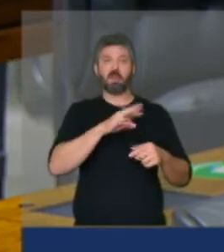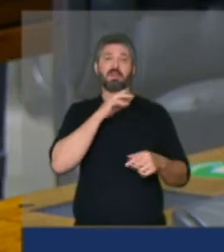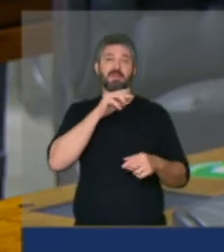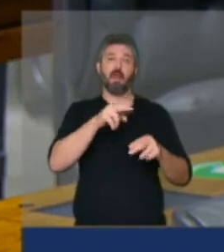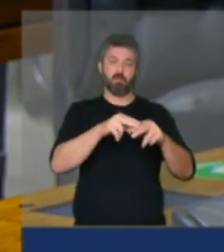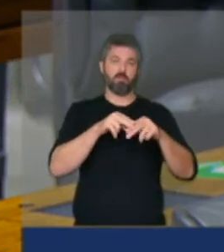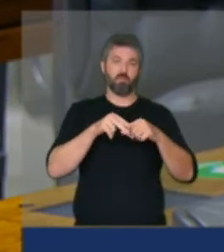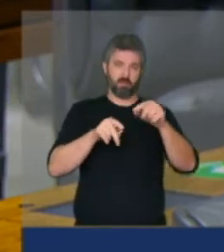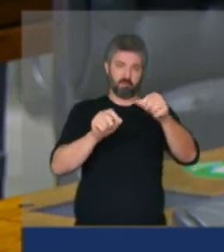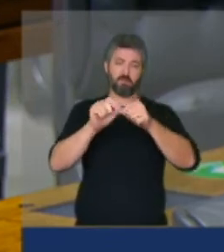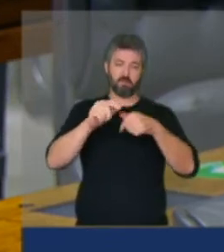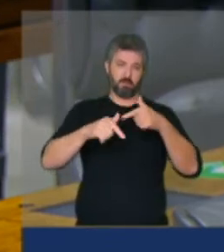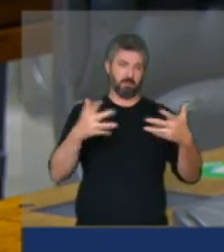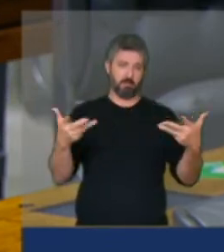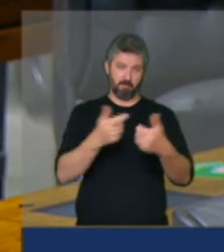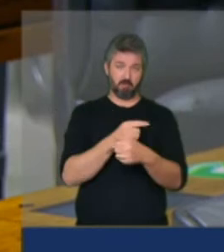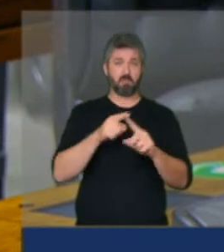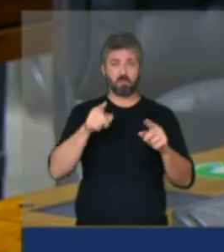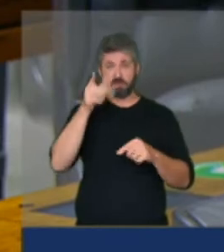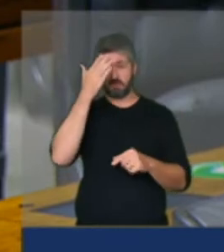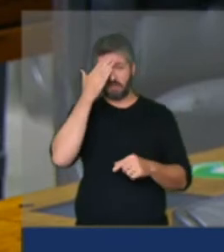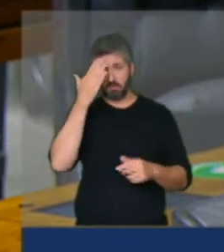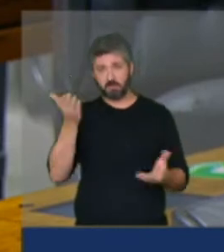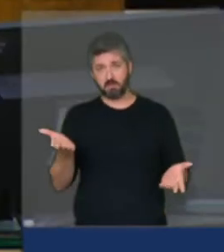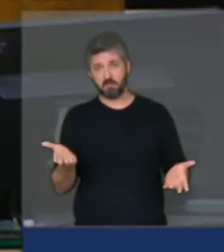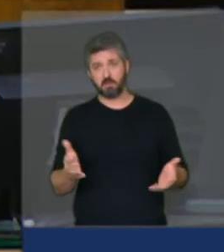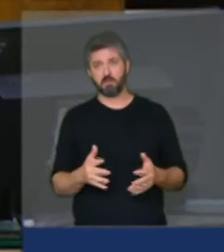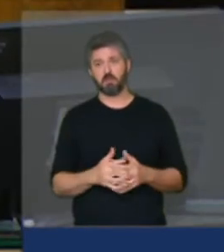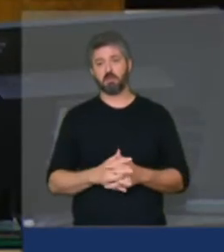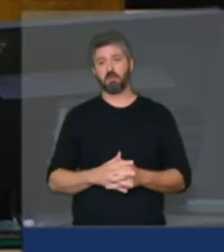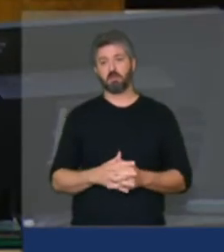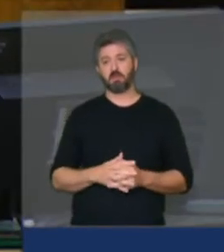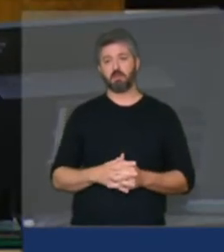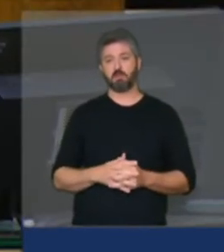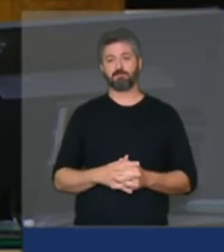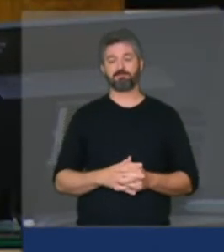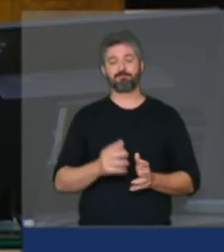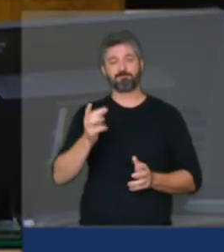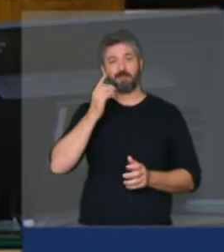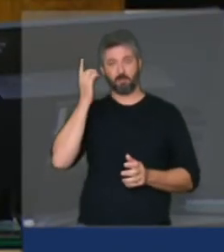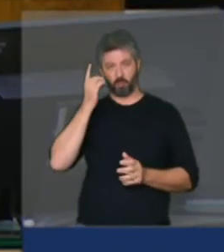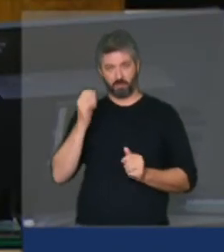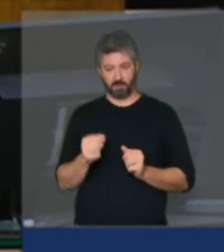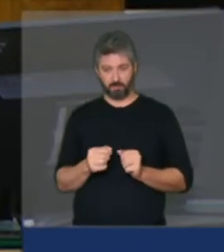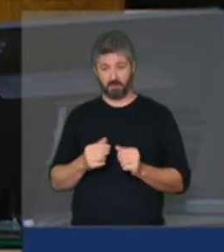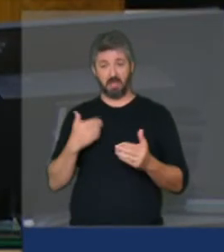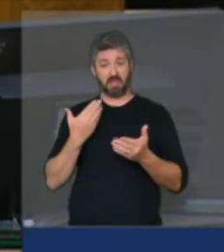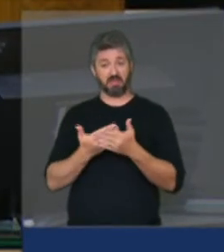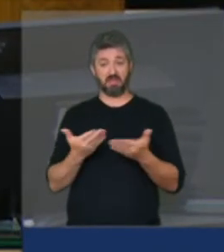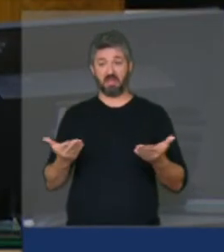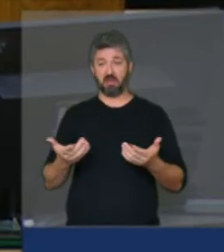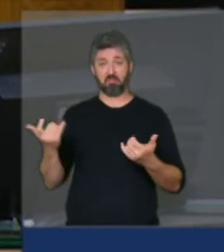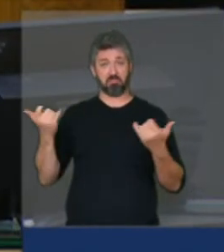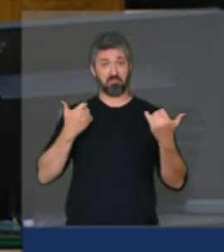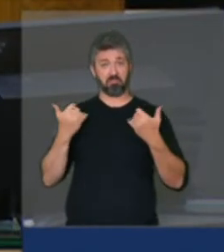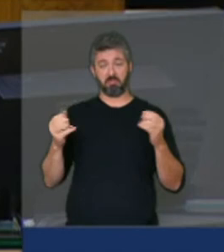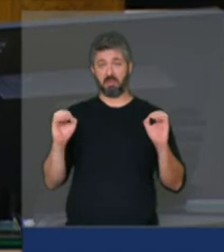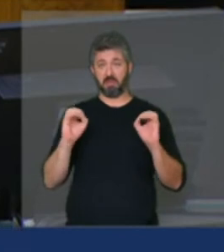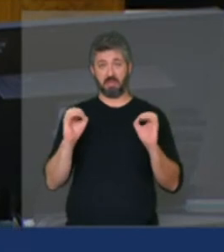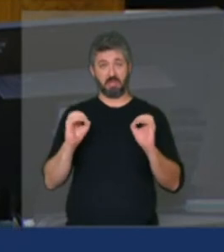ESTÁ PRESIDINDO, TEM ALGUMA NOTÍCIA OU NÃO? [PRESIDENTE]: DEPUTADO JOSÉGUIMARÃES, ATÉ ESSE MOMENTO NÓS NÃO TEMOS NOTÍCIA, PROVAVELMENTE, COMO... [SOA A CAMPAINHA]. ESTÁTENDO A POSSE